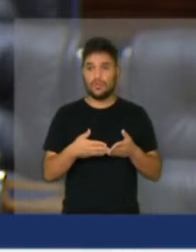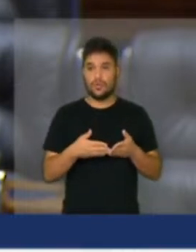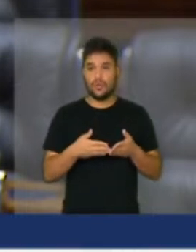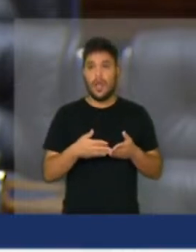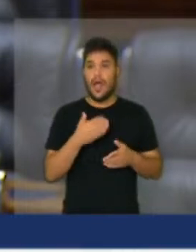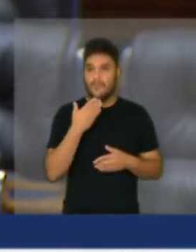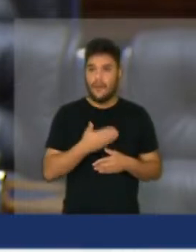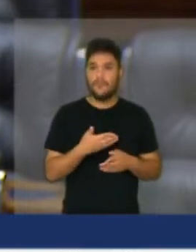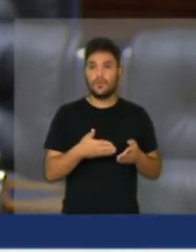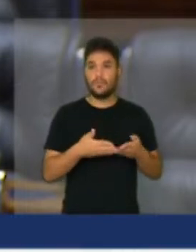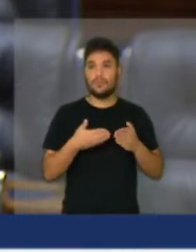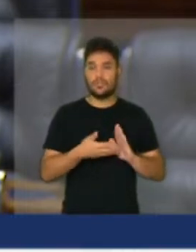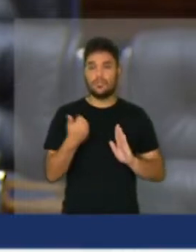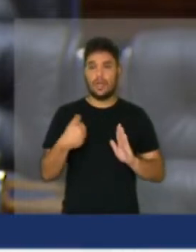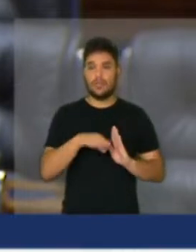REQUERIMENTO DE RETIRADA DE